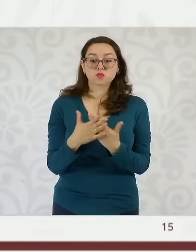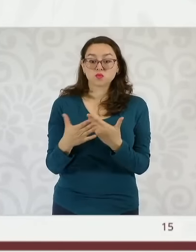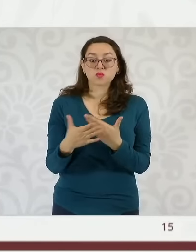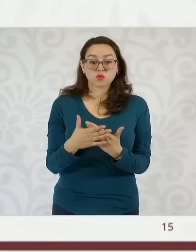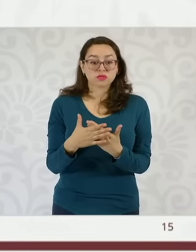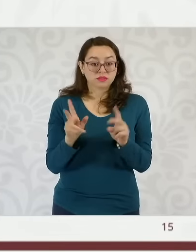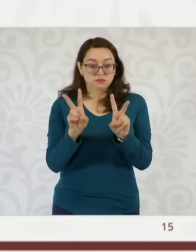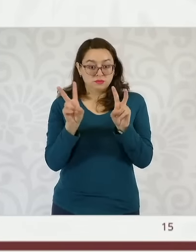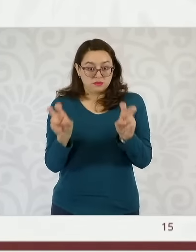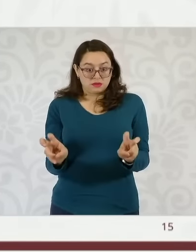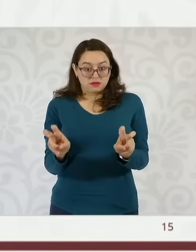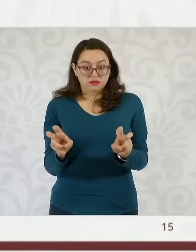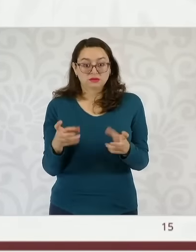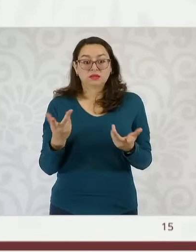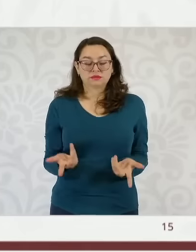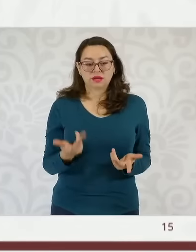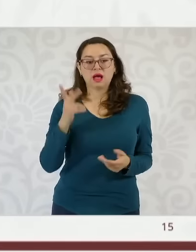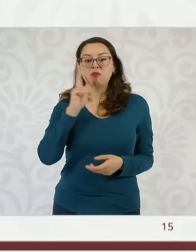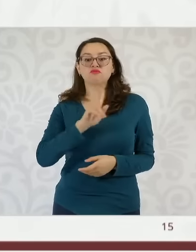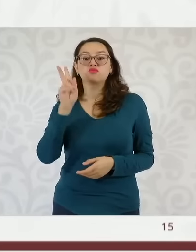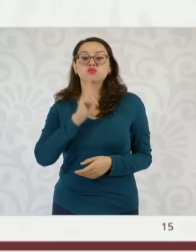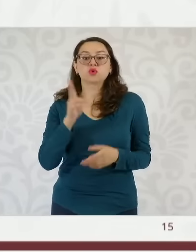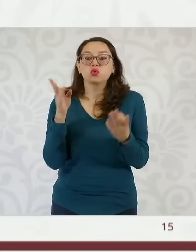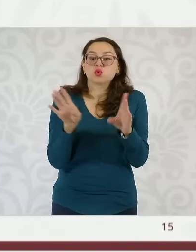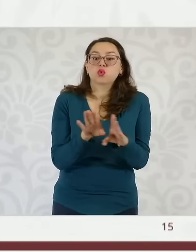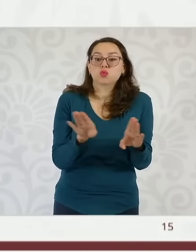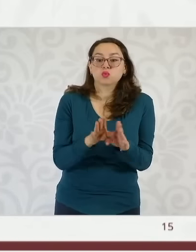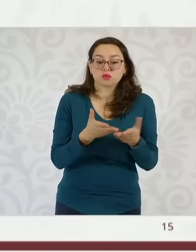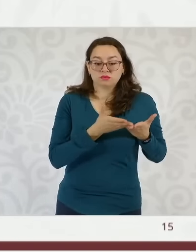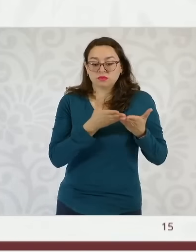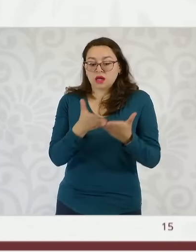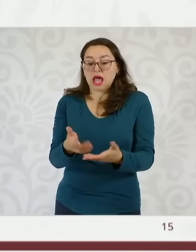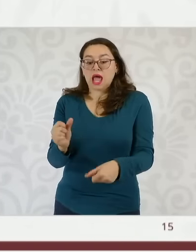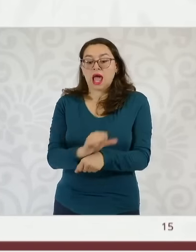cruce interoceánico de automóviles a través de los servicios que ofrece la plataforma logística